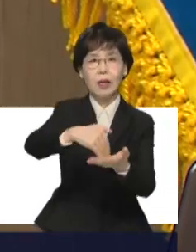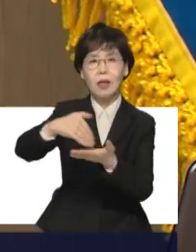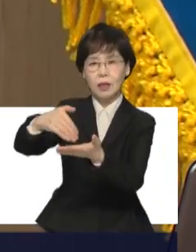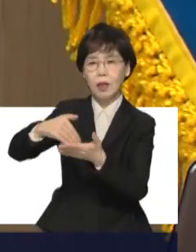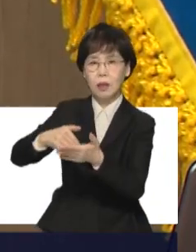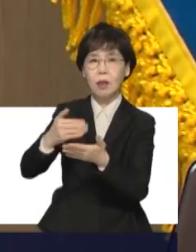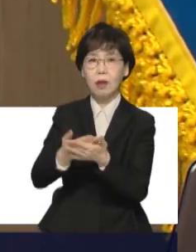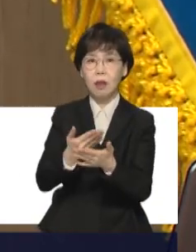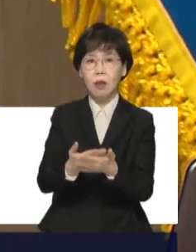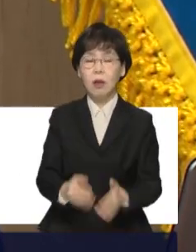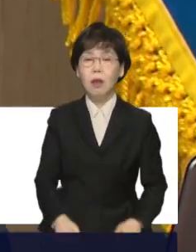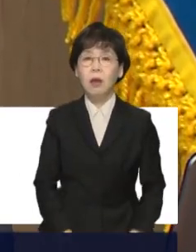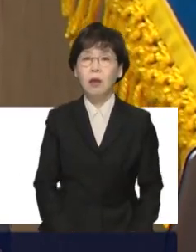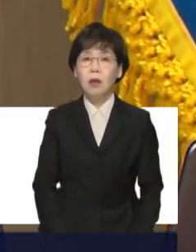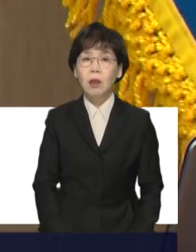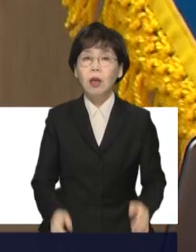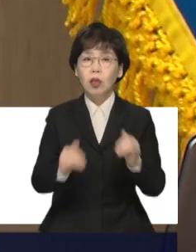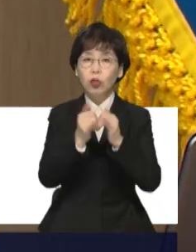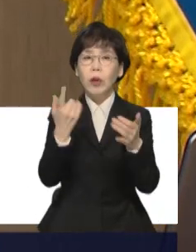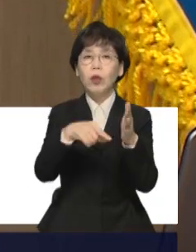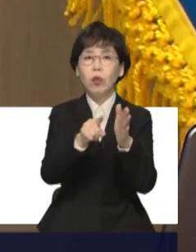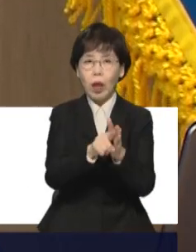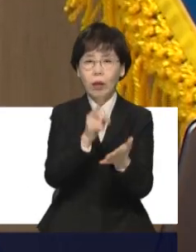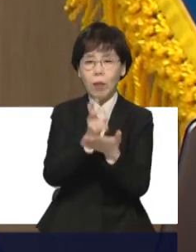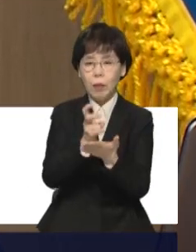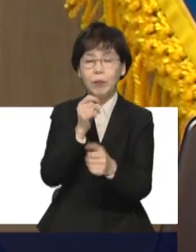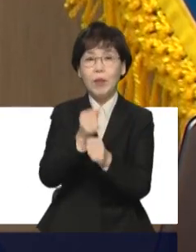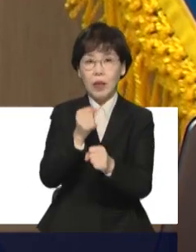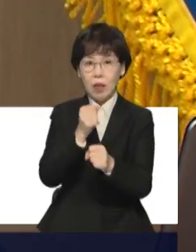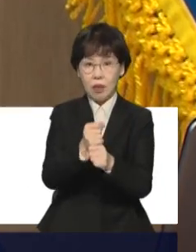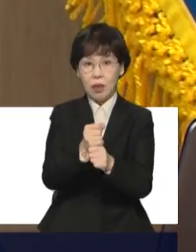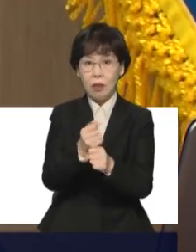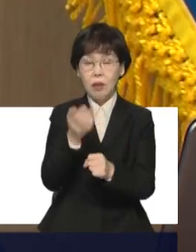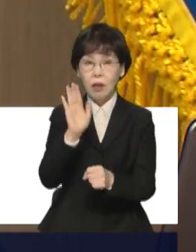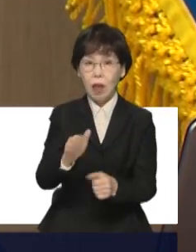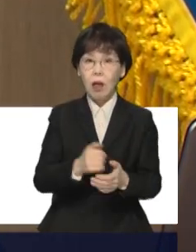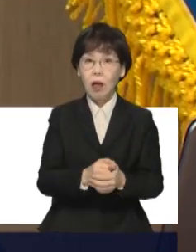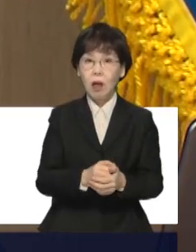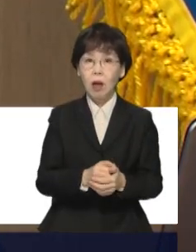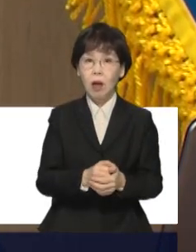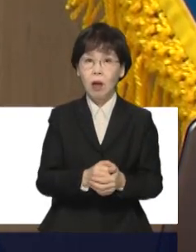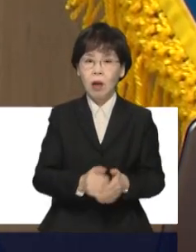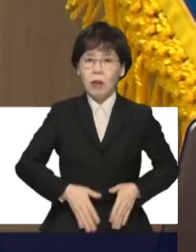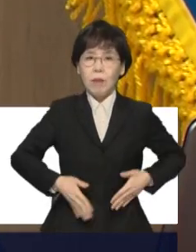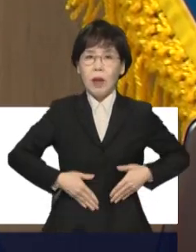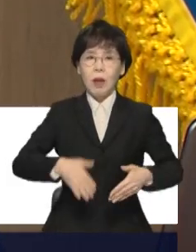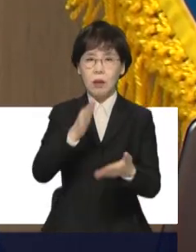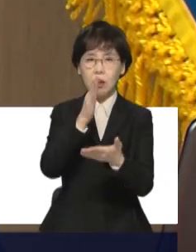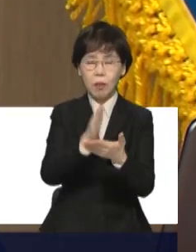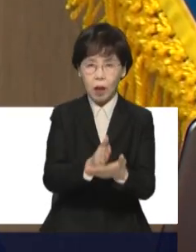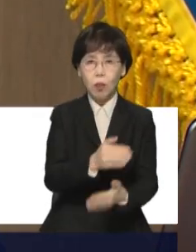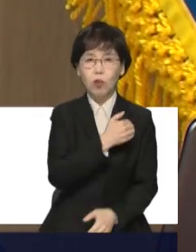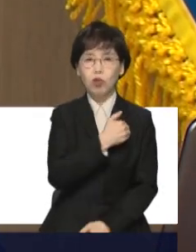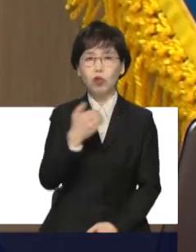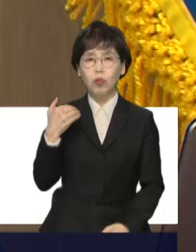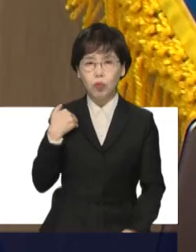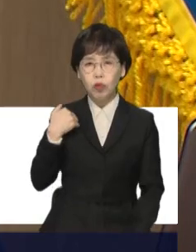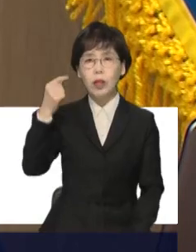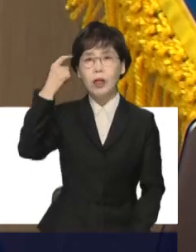국민을 위한 제도를 만드는 데 조급하게 서두르지 않고 충분히 숙의하고 민의를 반영하겠습니다.